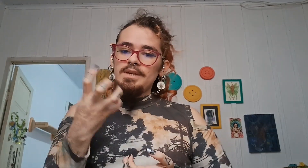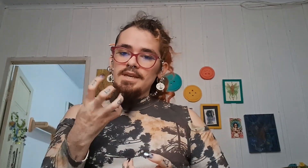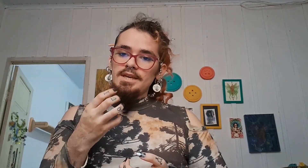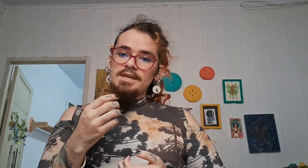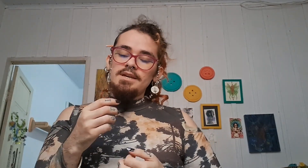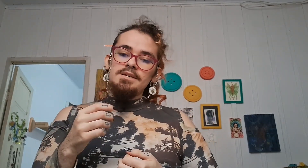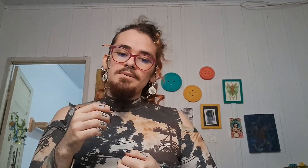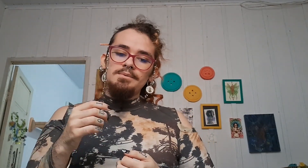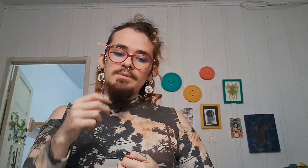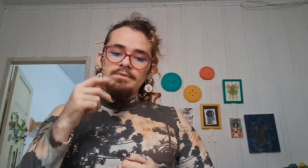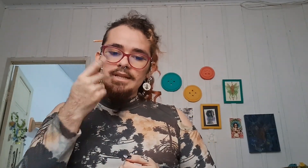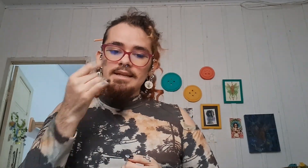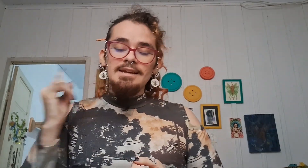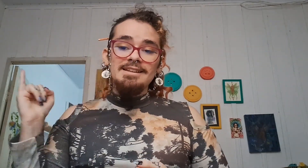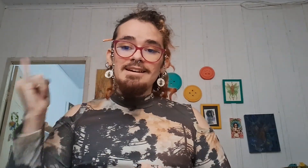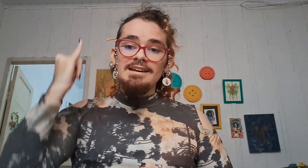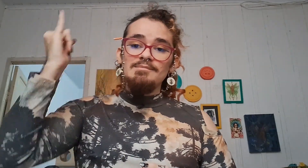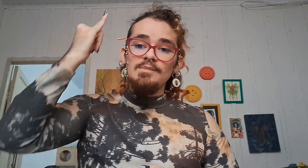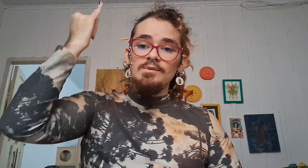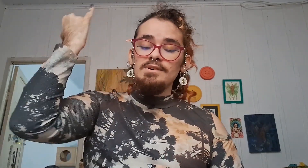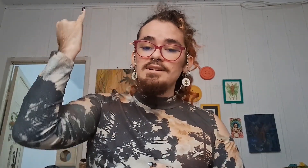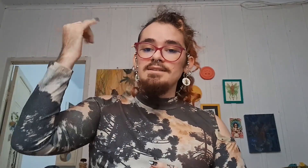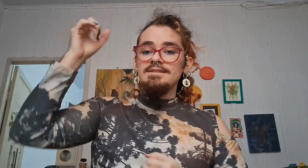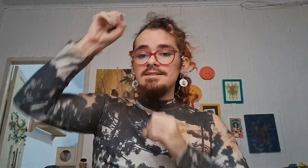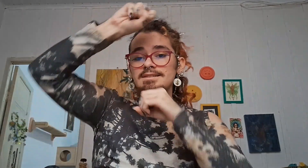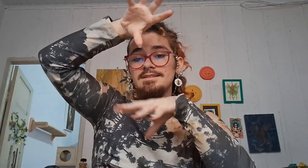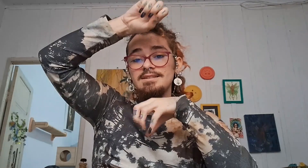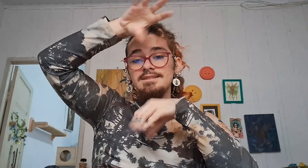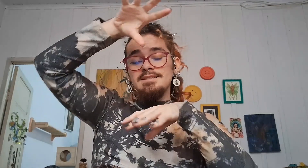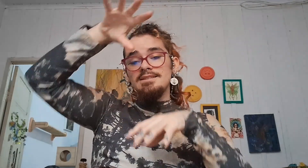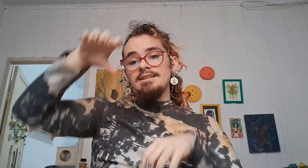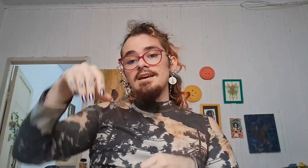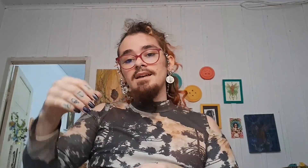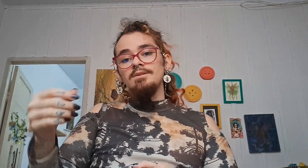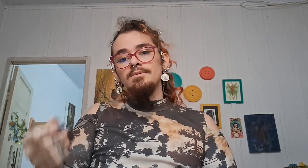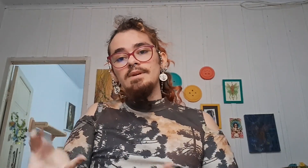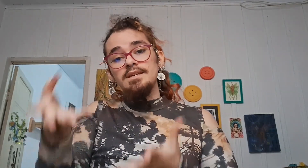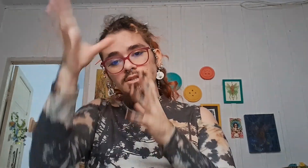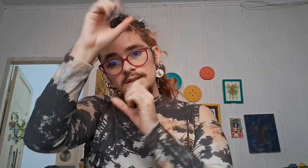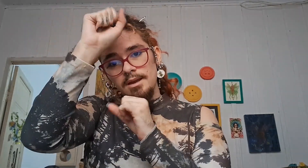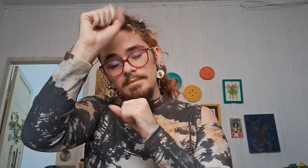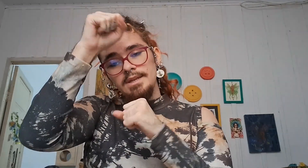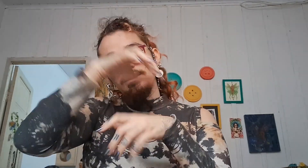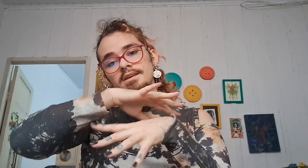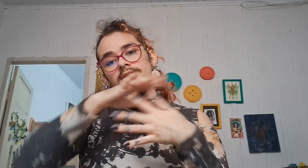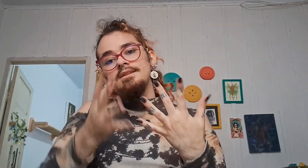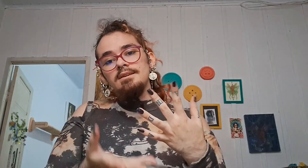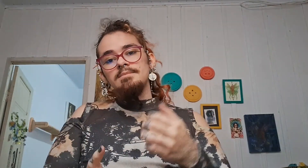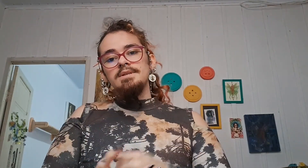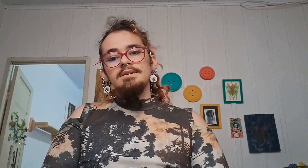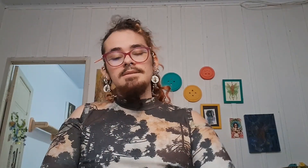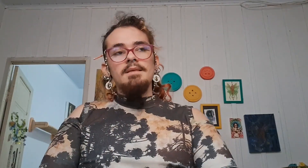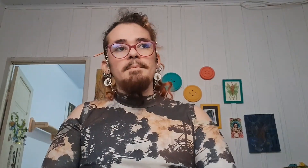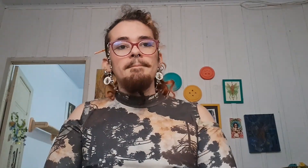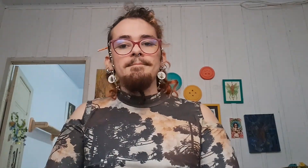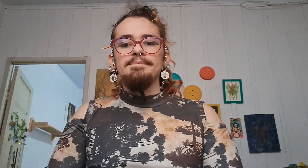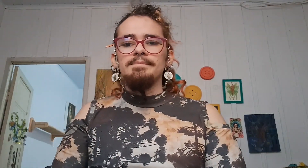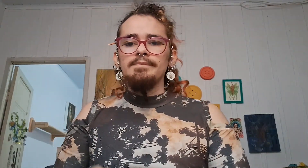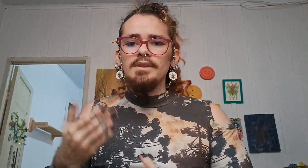então queria falar da importância de ensinar e aprender libras